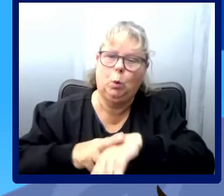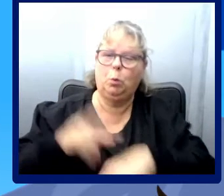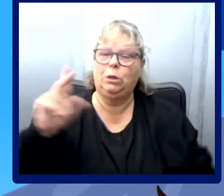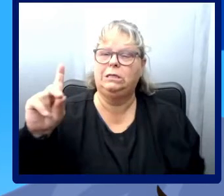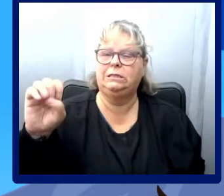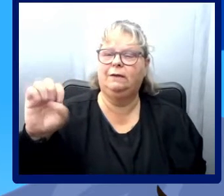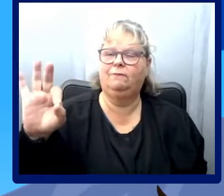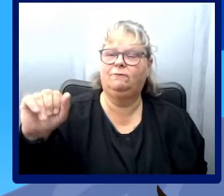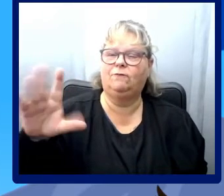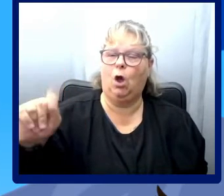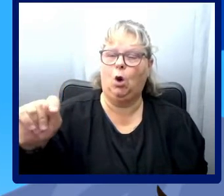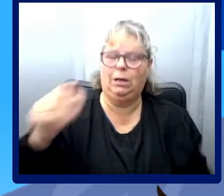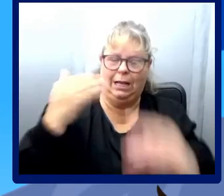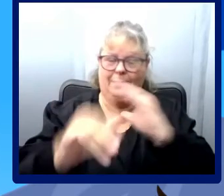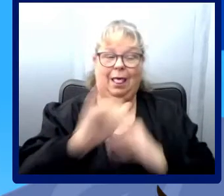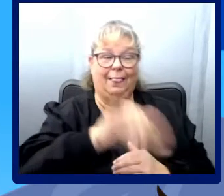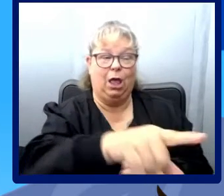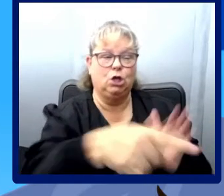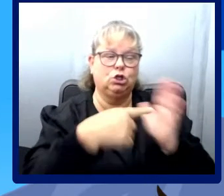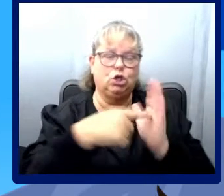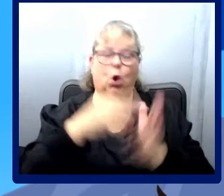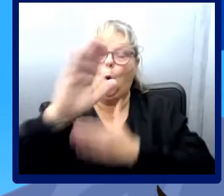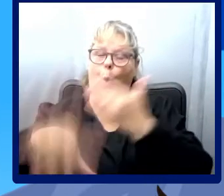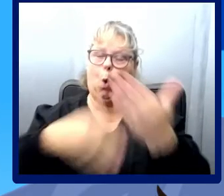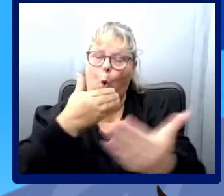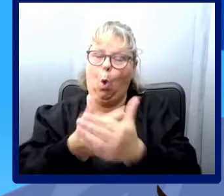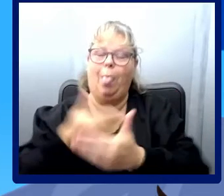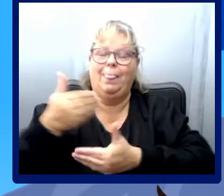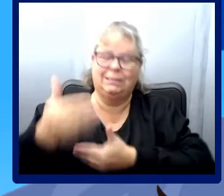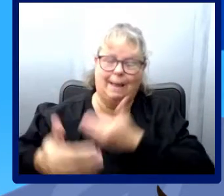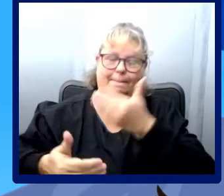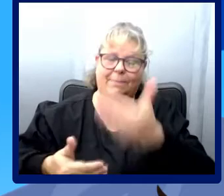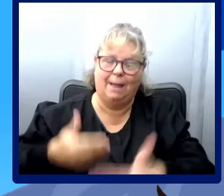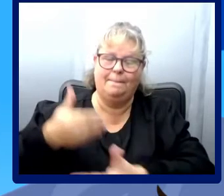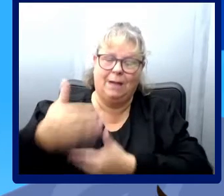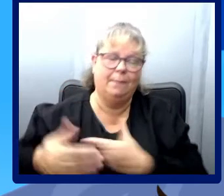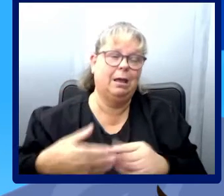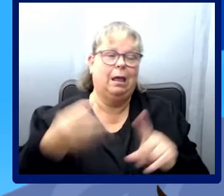Explica todos los pasos, tiene los detalles del flujo y luego dice cómo empezó la entrevista.